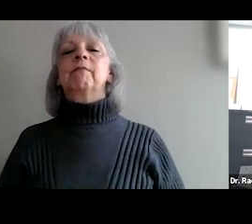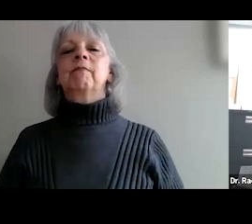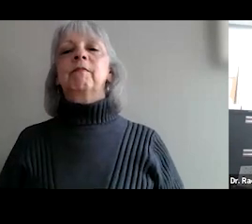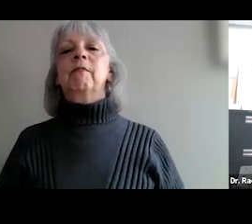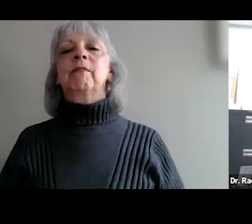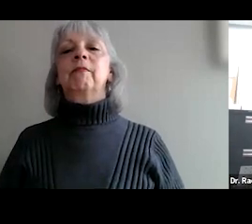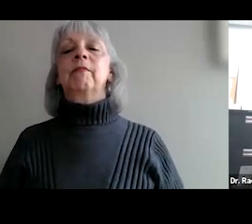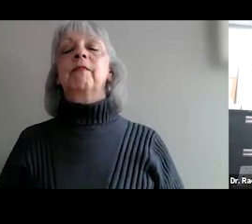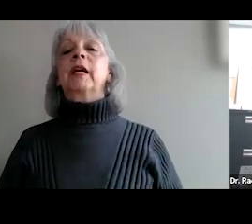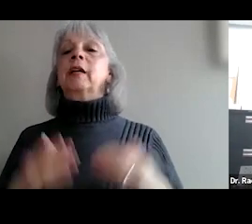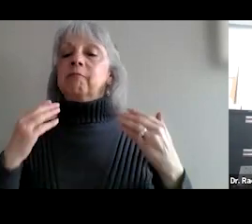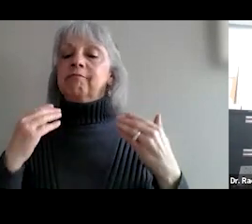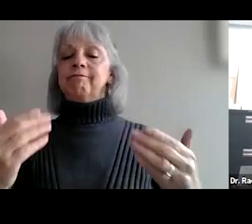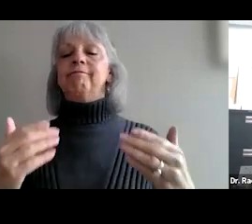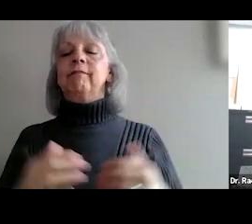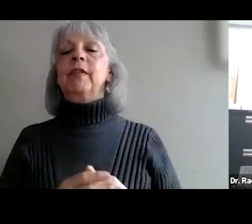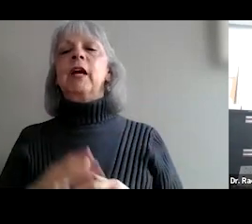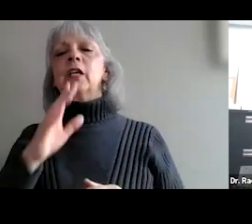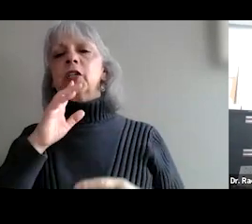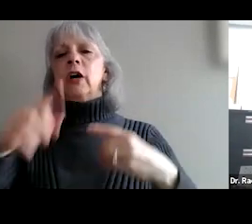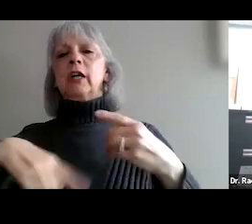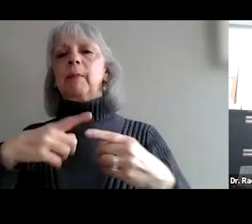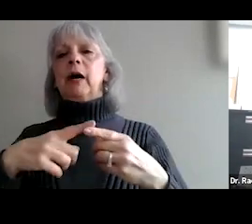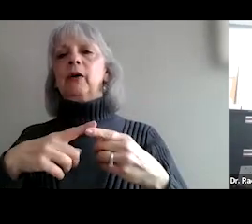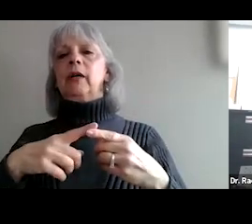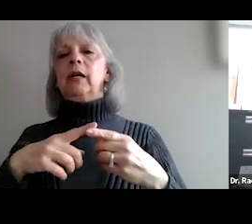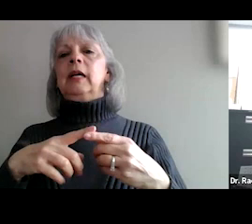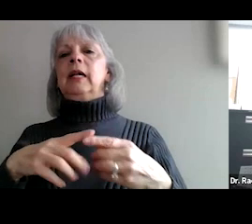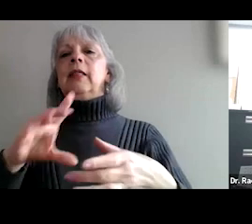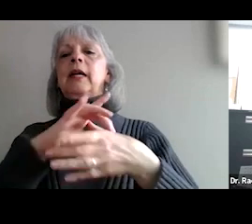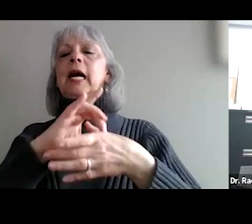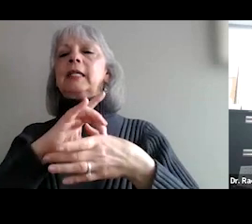Bien, comencemos. Tenemos que hablar sobre el contexto de San Luis.